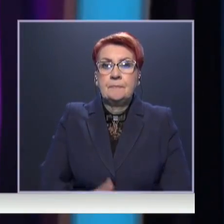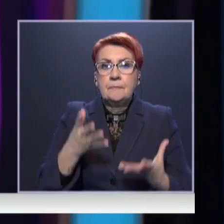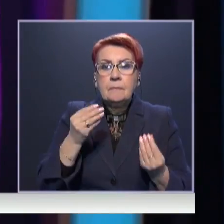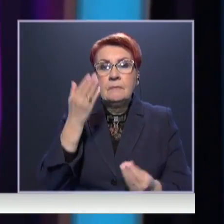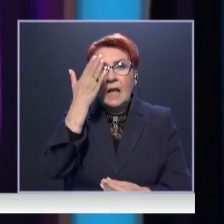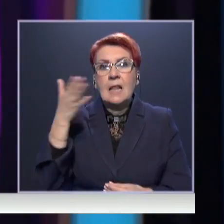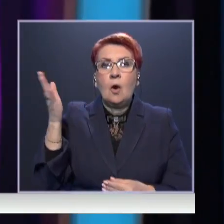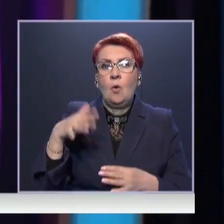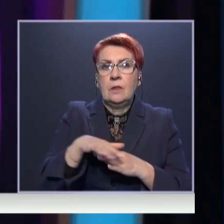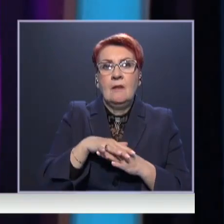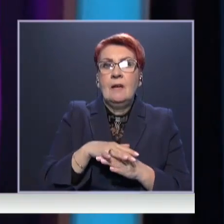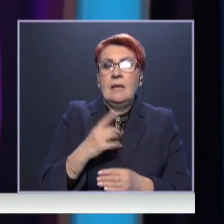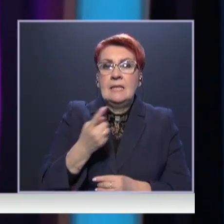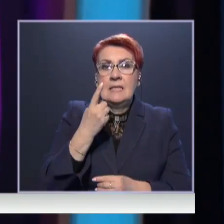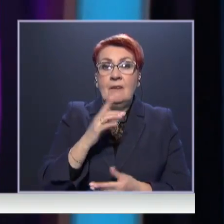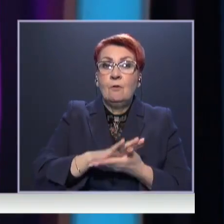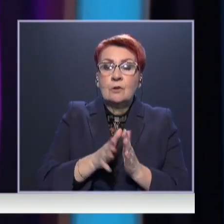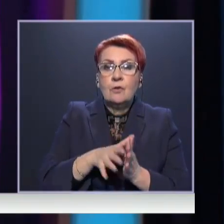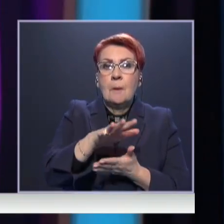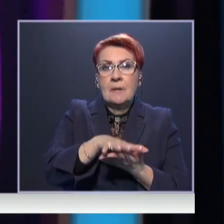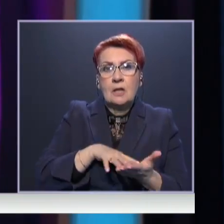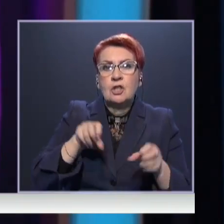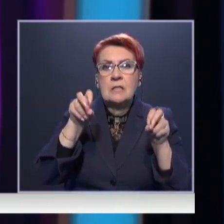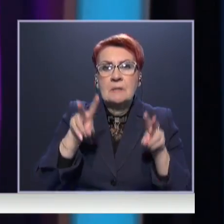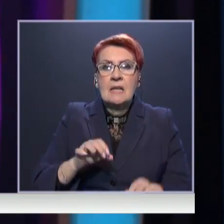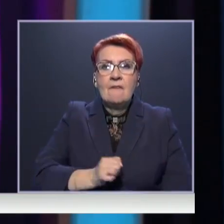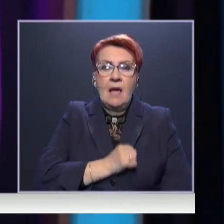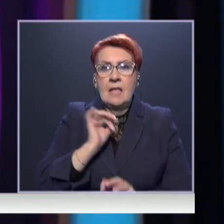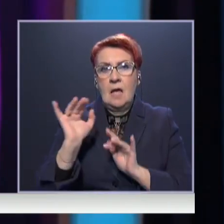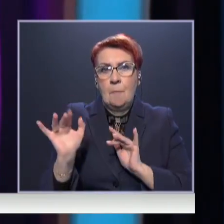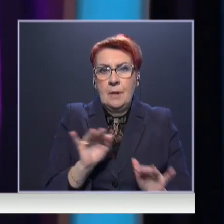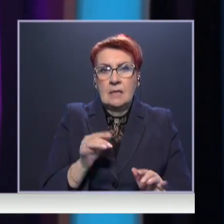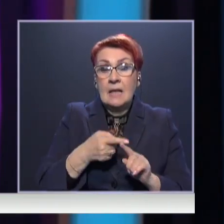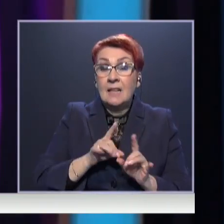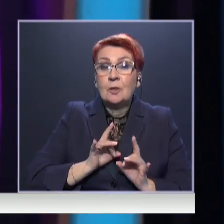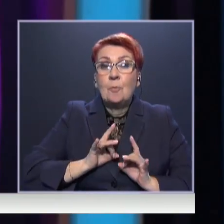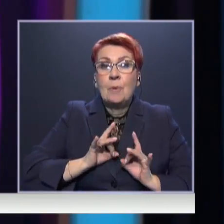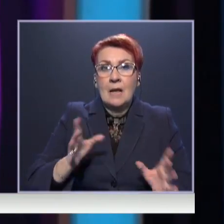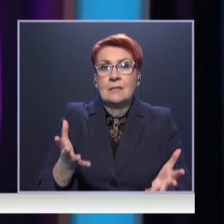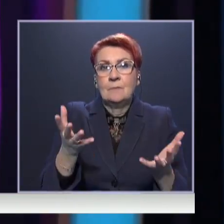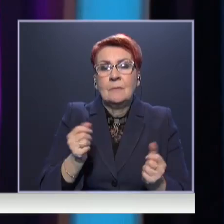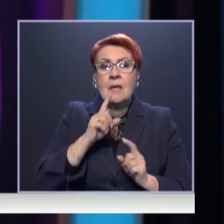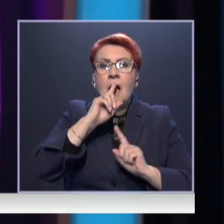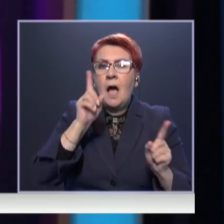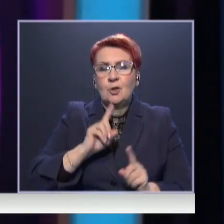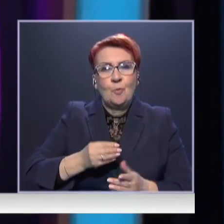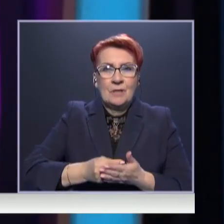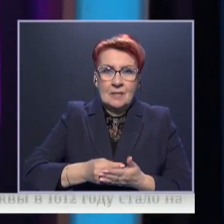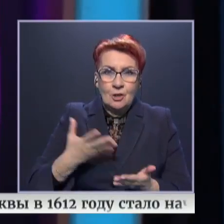единства в условиях продолжающейся специальные военной операции этот праздник приобретает особое значение и мы видим